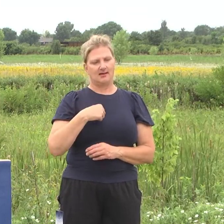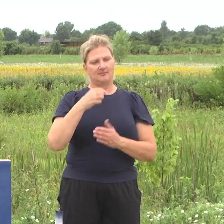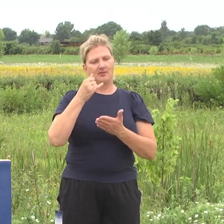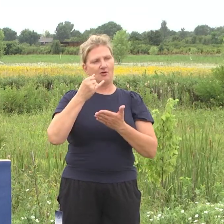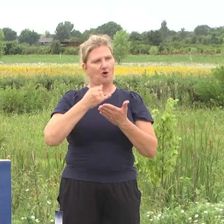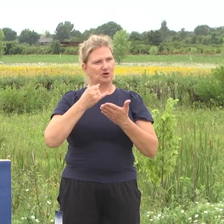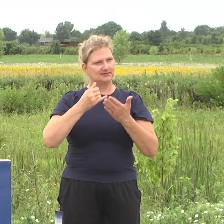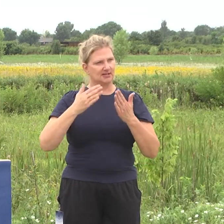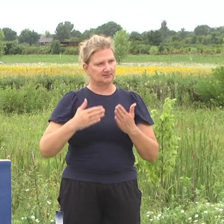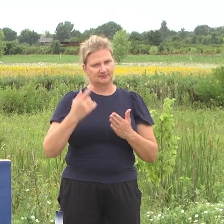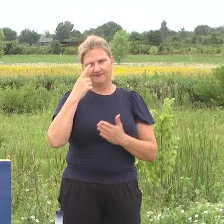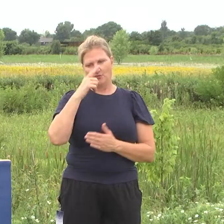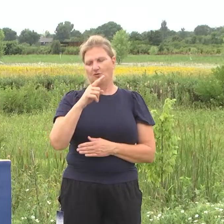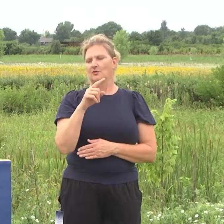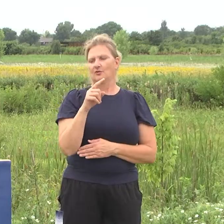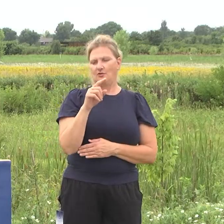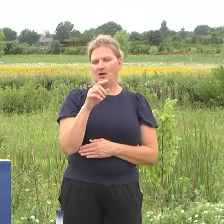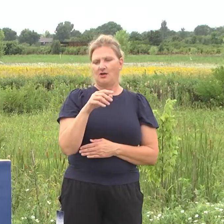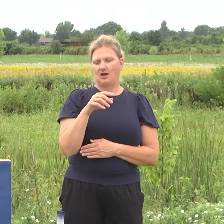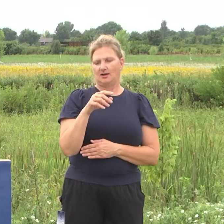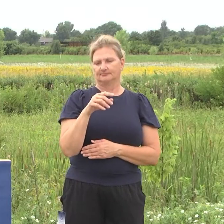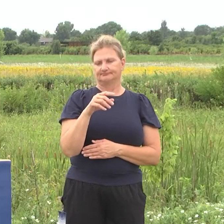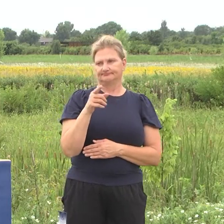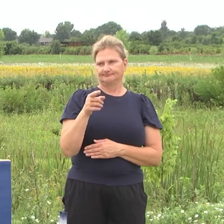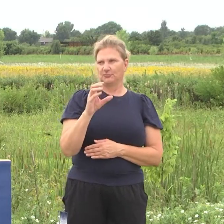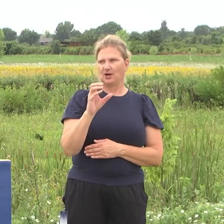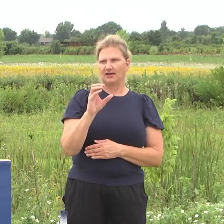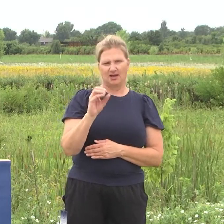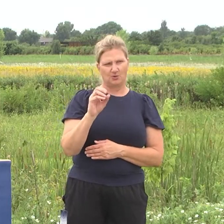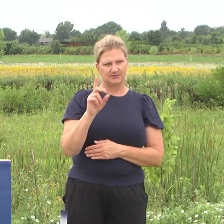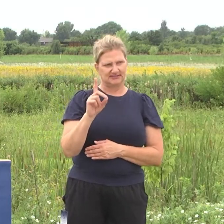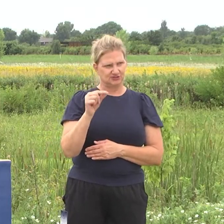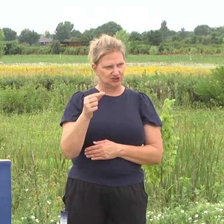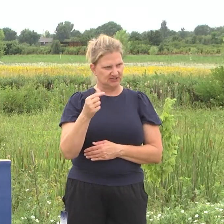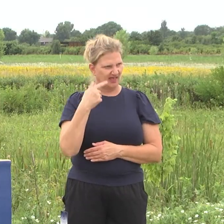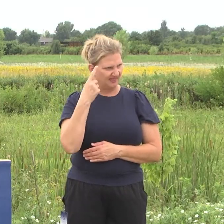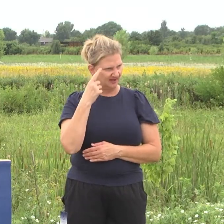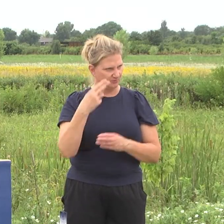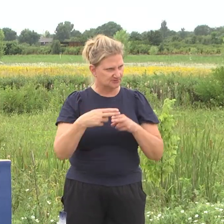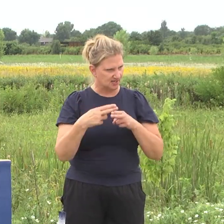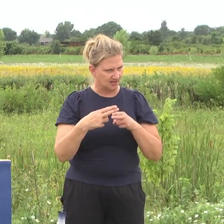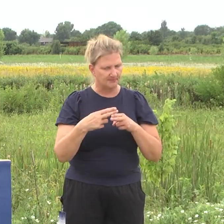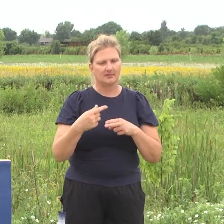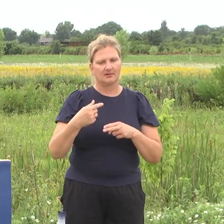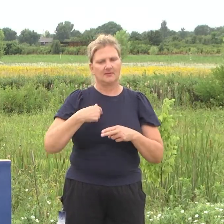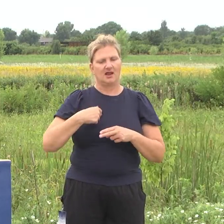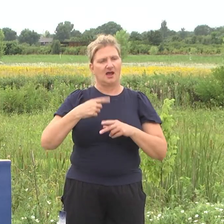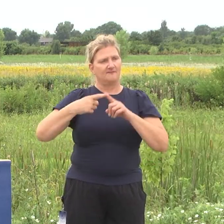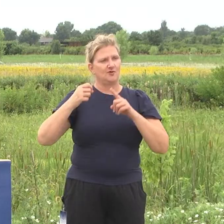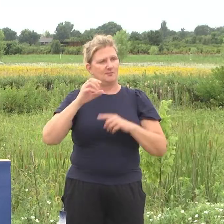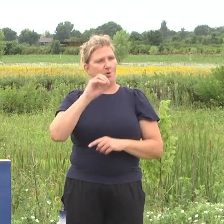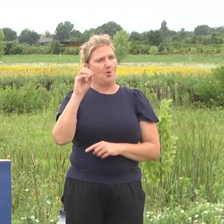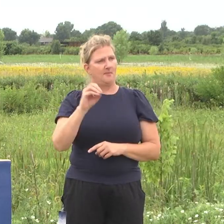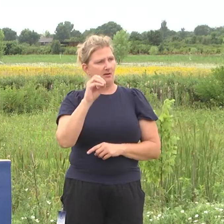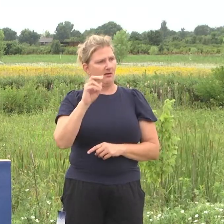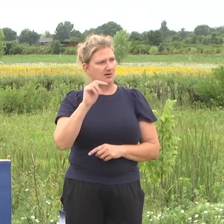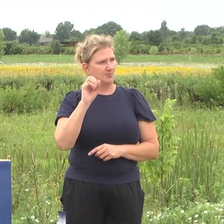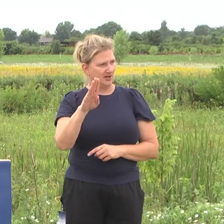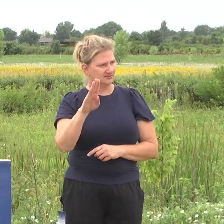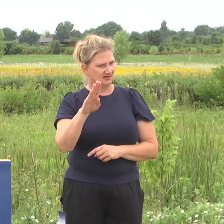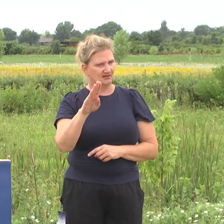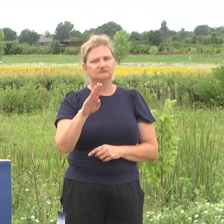en Omaha, Nebraska. De hecho, he estado trabajando en este proyecto desde 2016, casi nueve